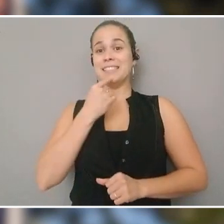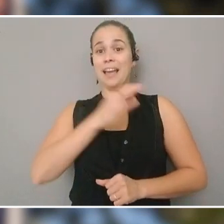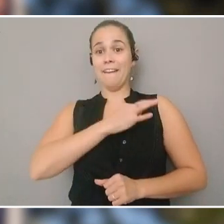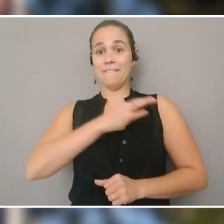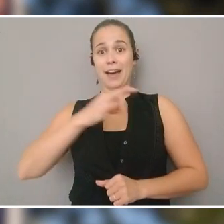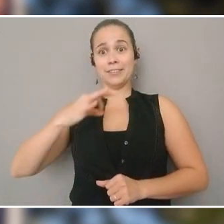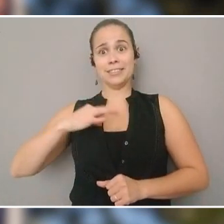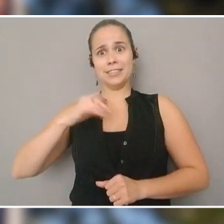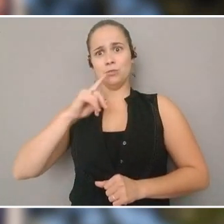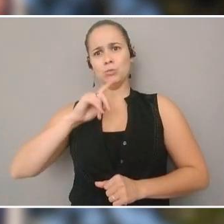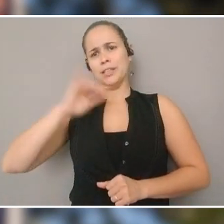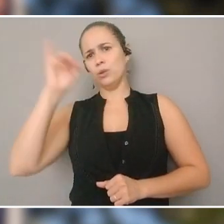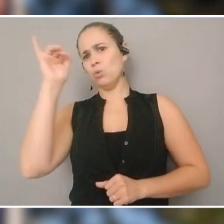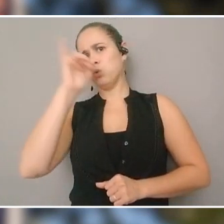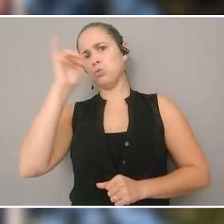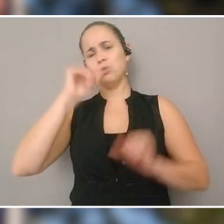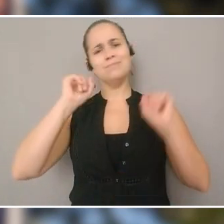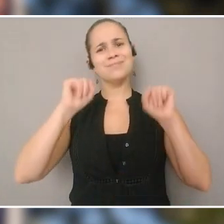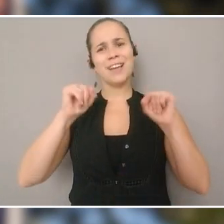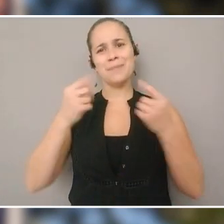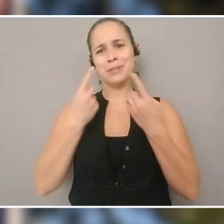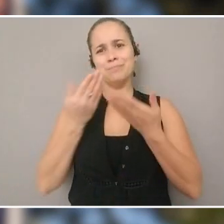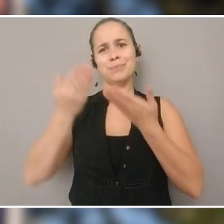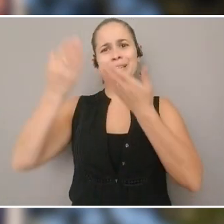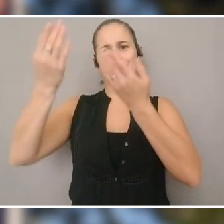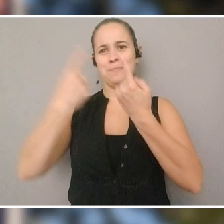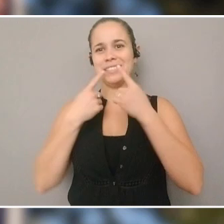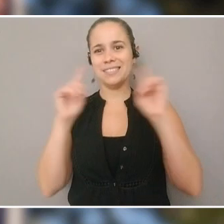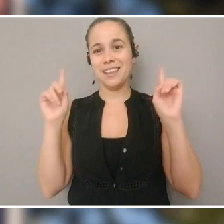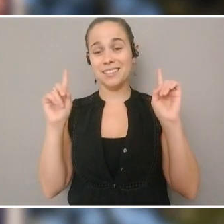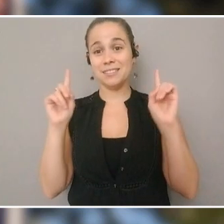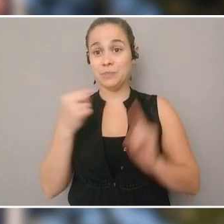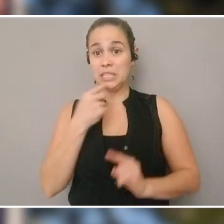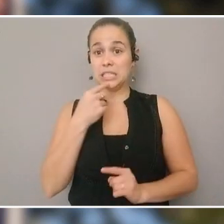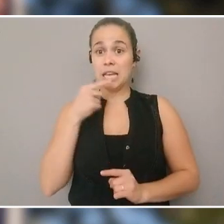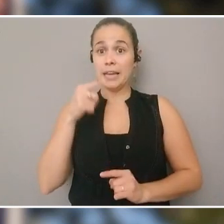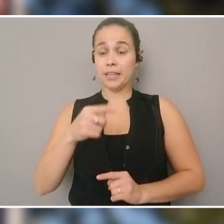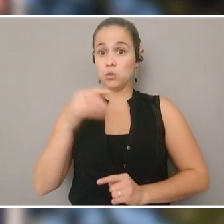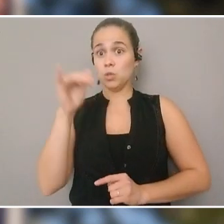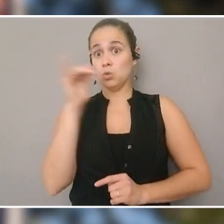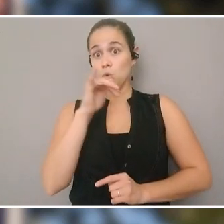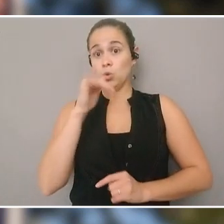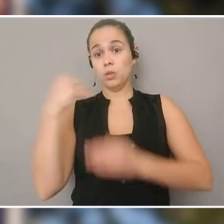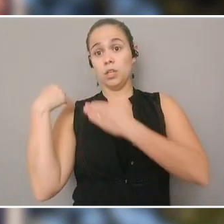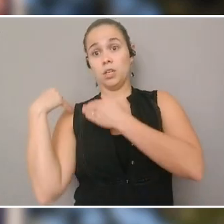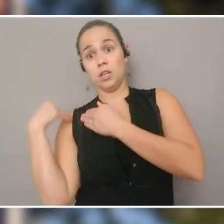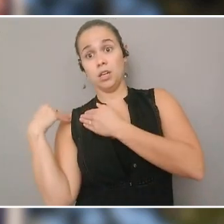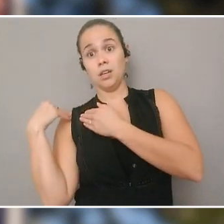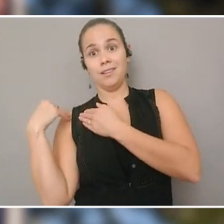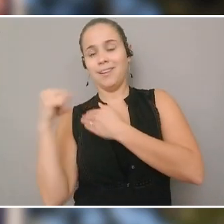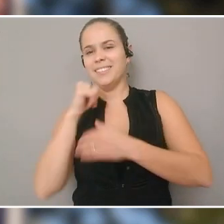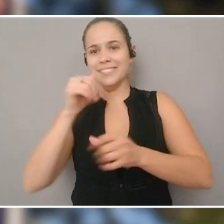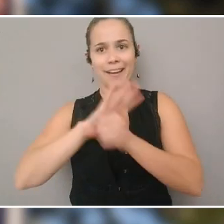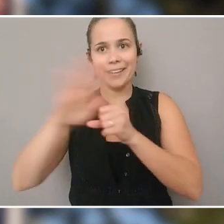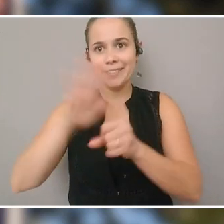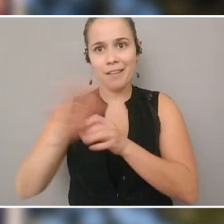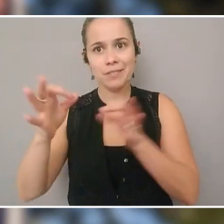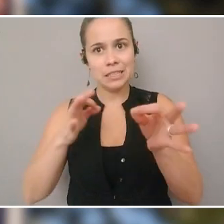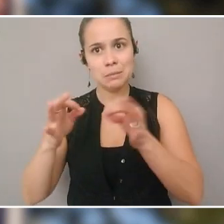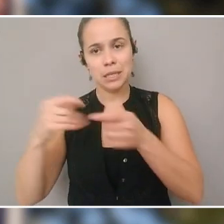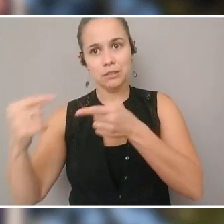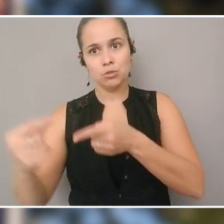Decir que esto fue una tarea importante